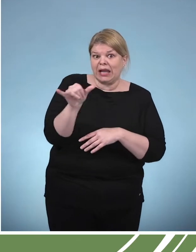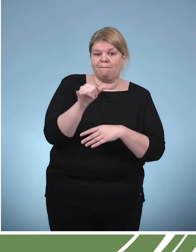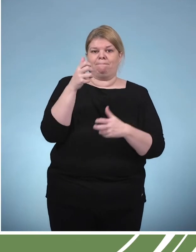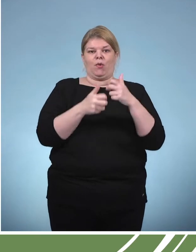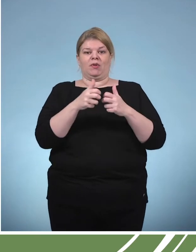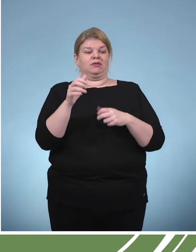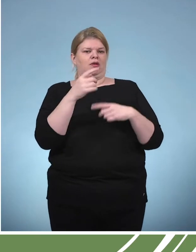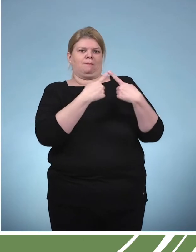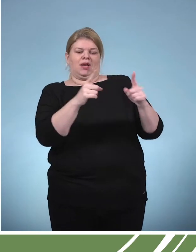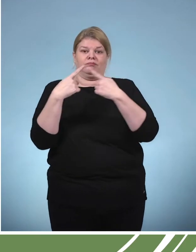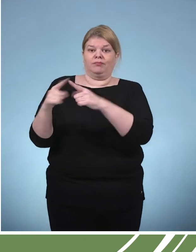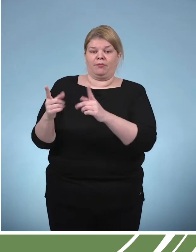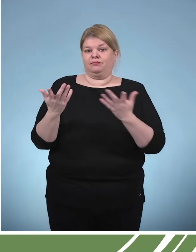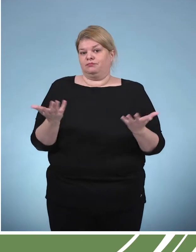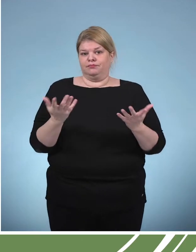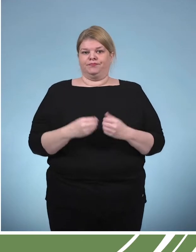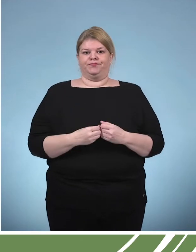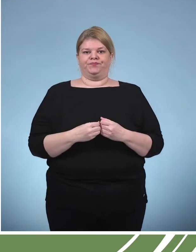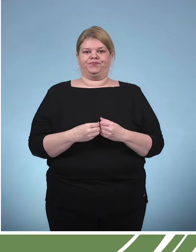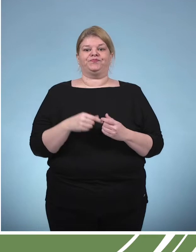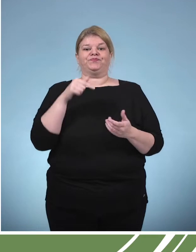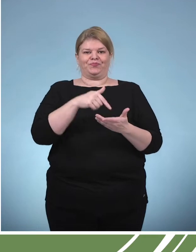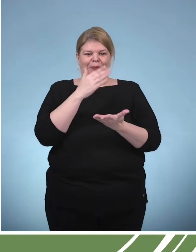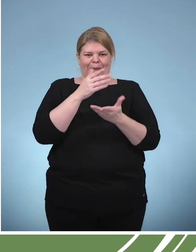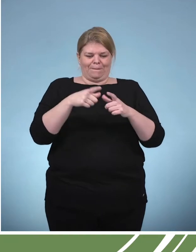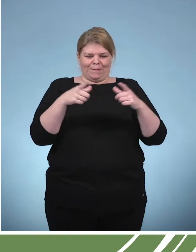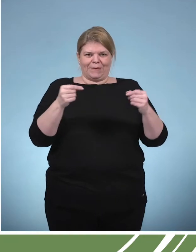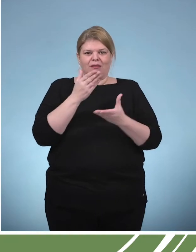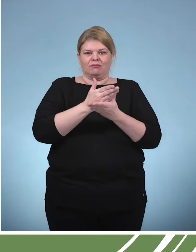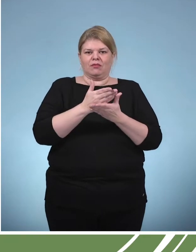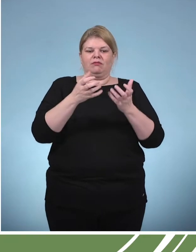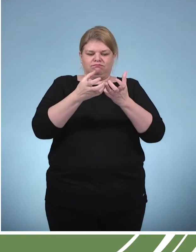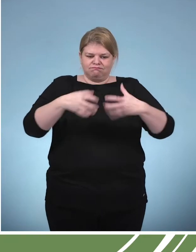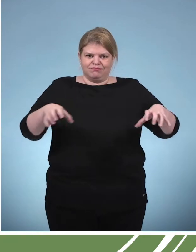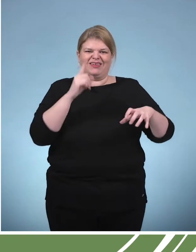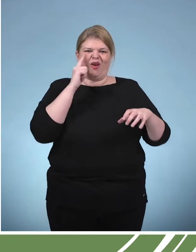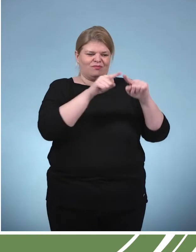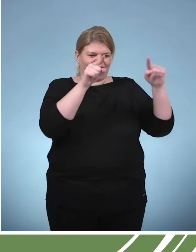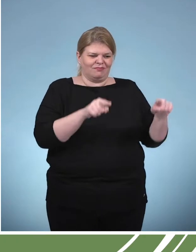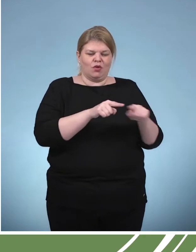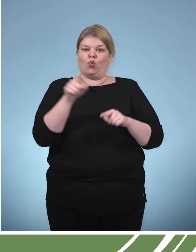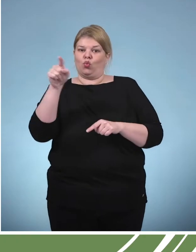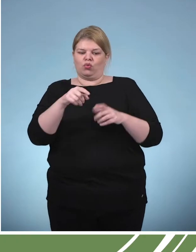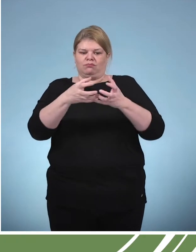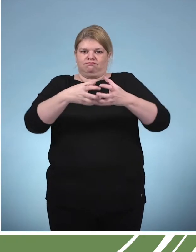Lass sie die Karten in runde und eckige sortieren. Frage sie, warum es zwei Stöße geben könnte.